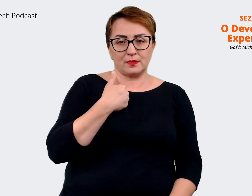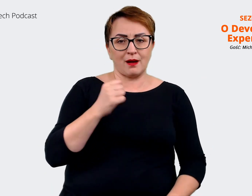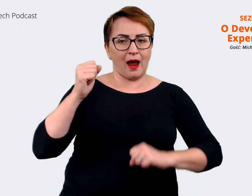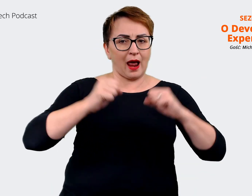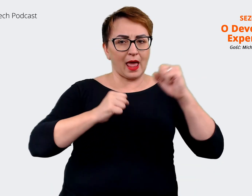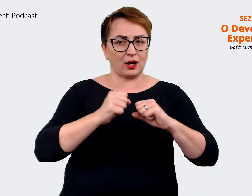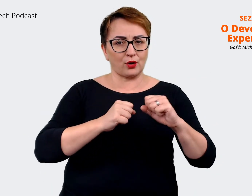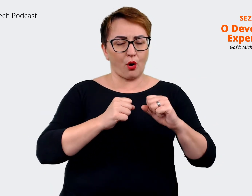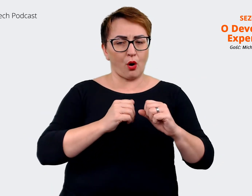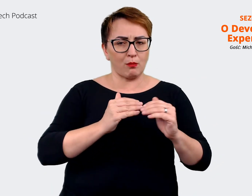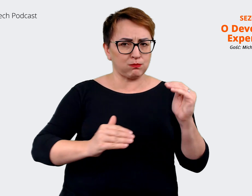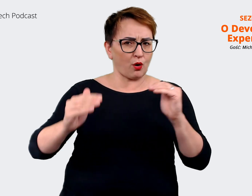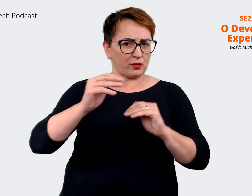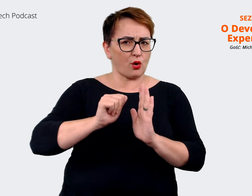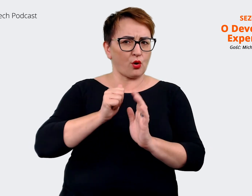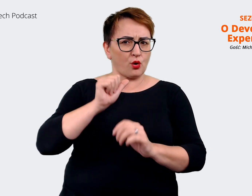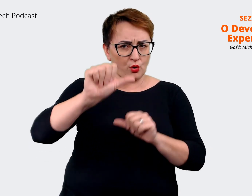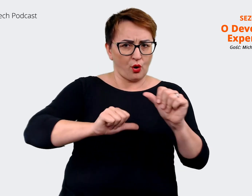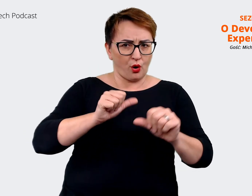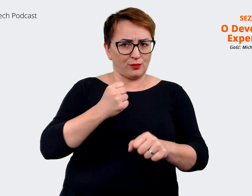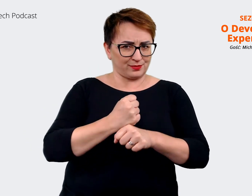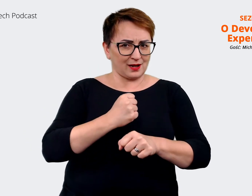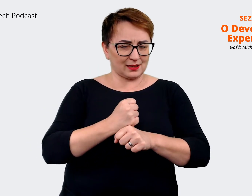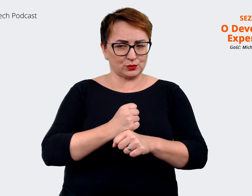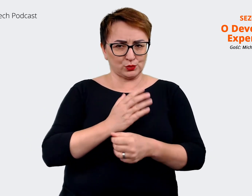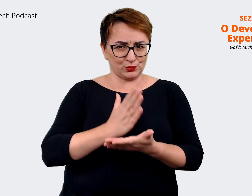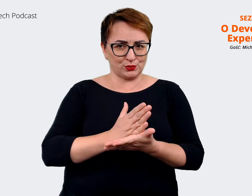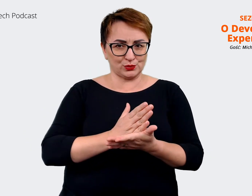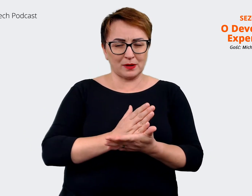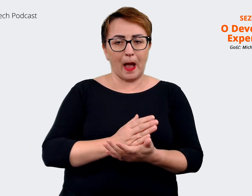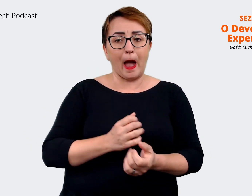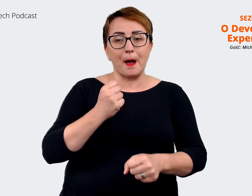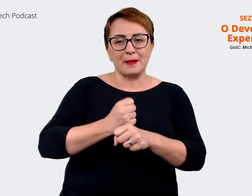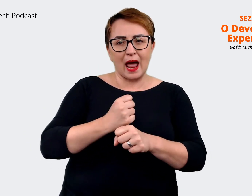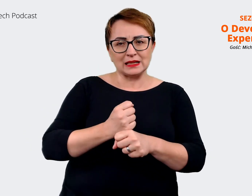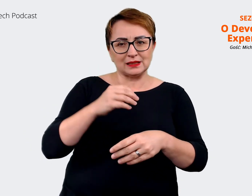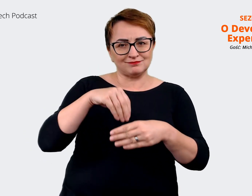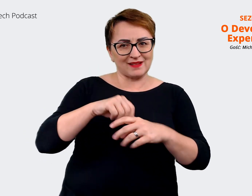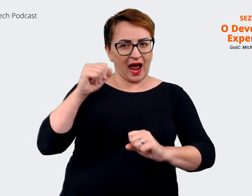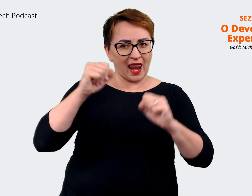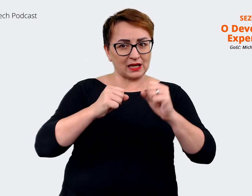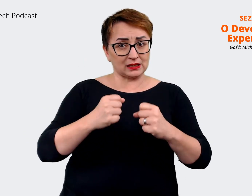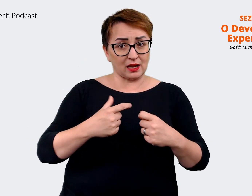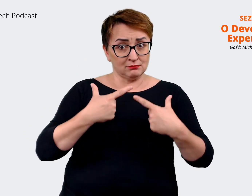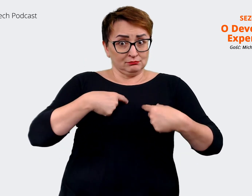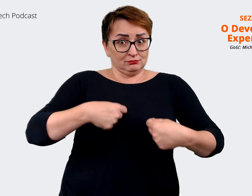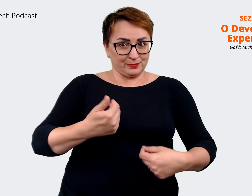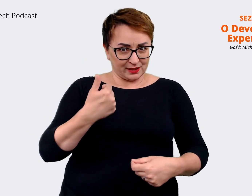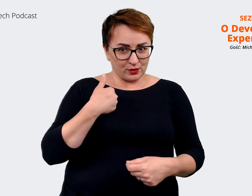roku już. Czy praca w Allegro czymś zaskoczyła? Michał: W skrócie tak. Kilkoma rzeczami. Jedną